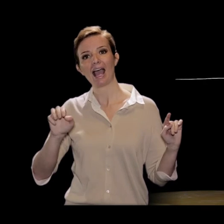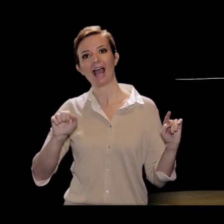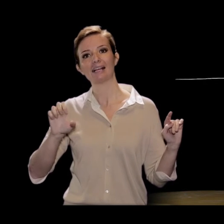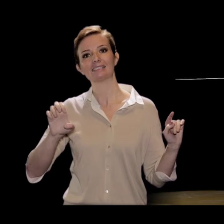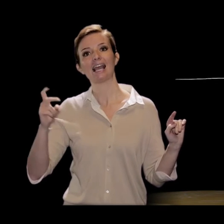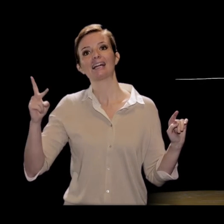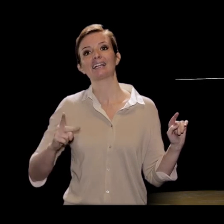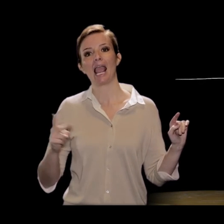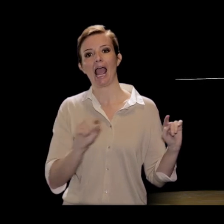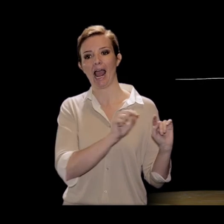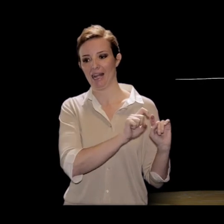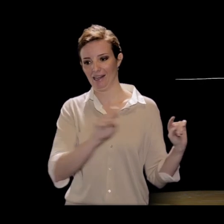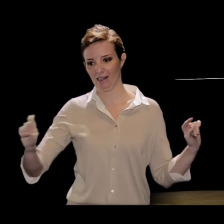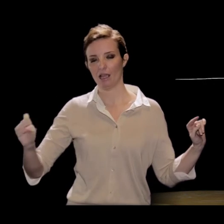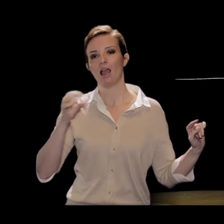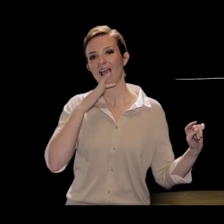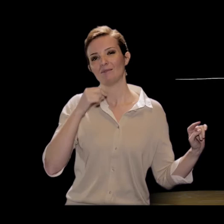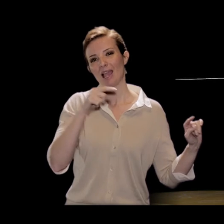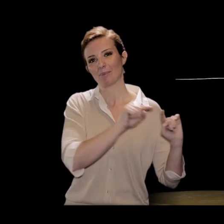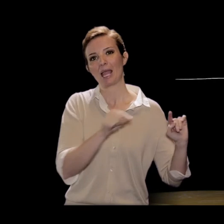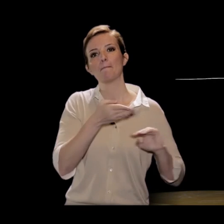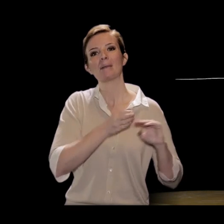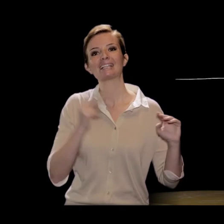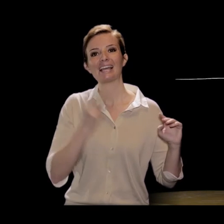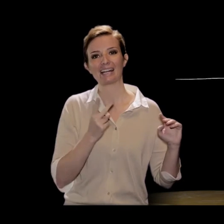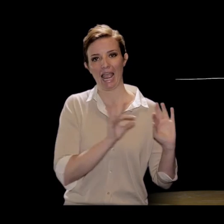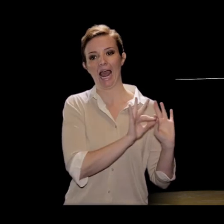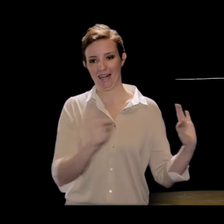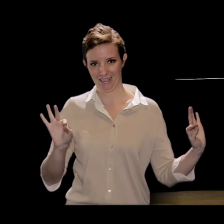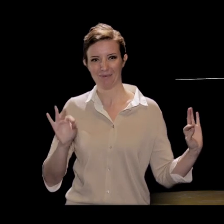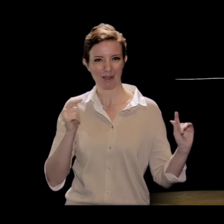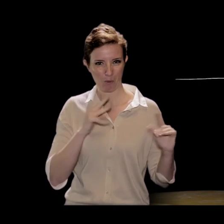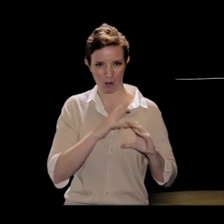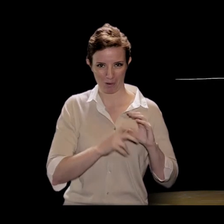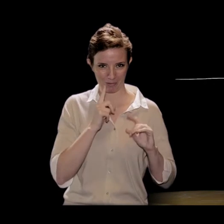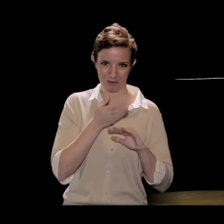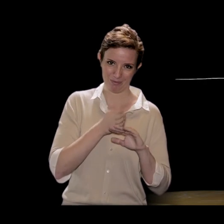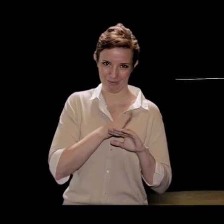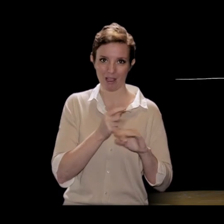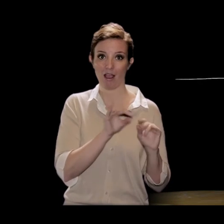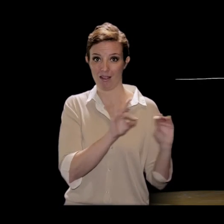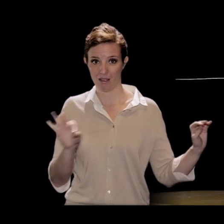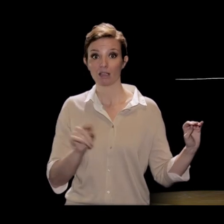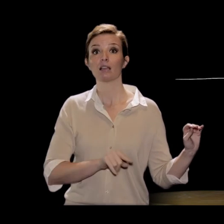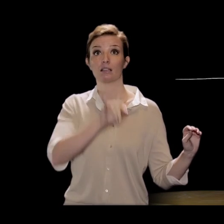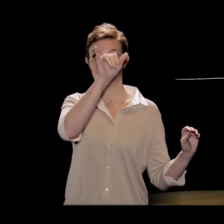in cui viene riportata la parte reale del numero complesso, e l'asse delle ordinate è definito asse immaginario,